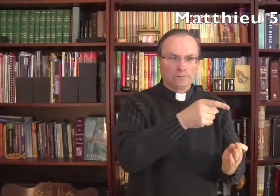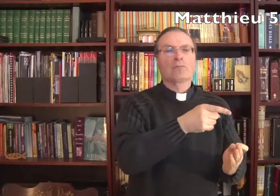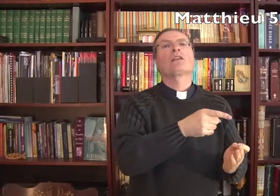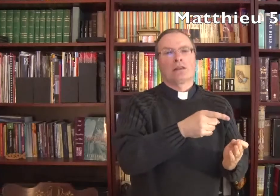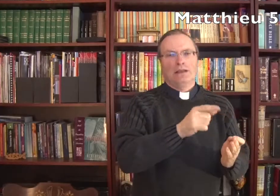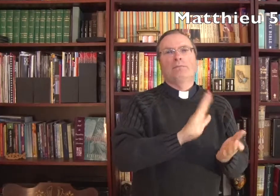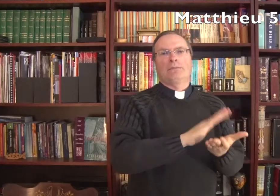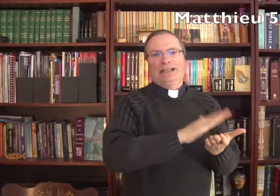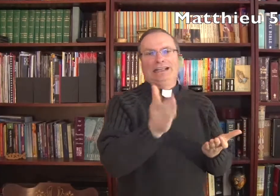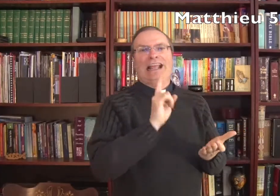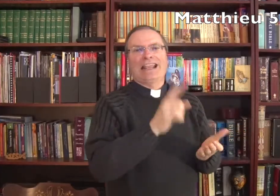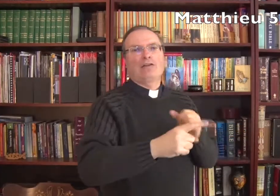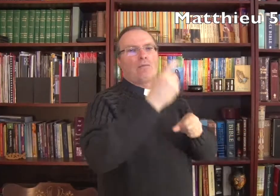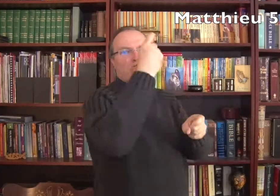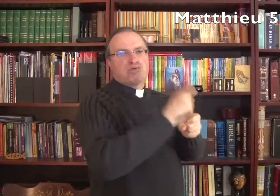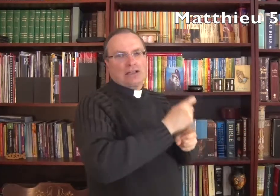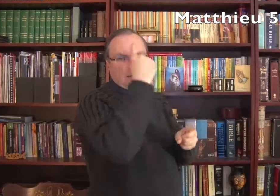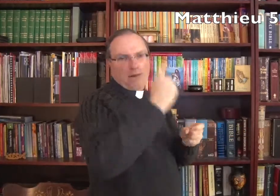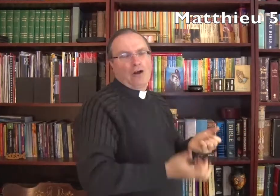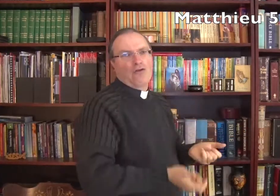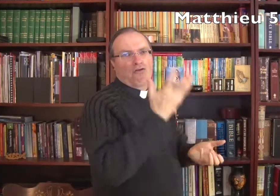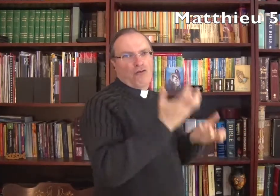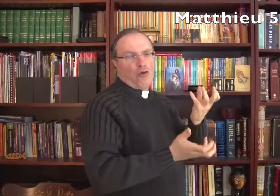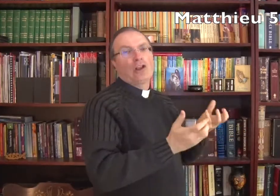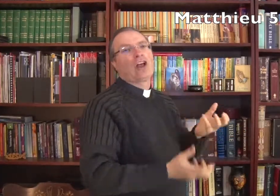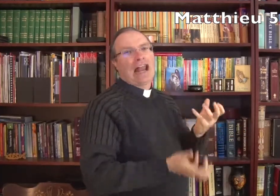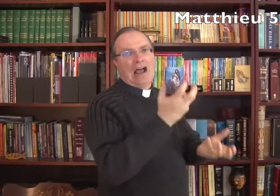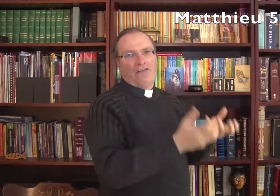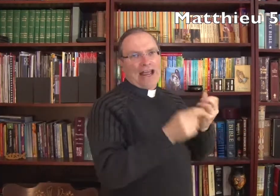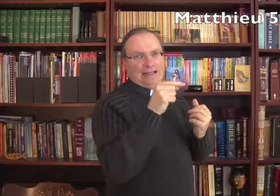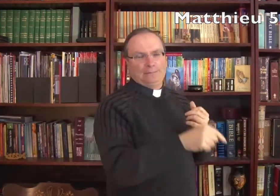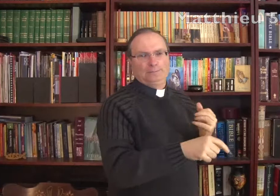mérite d’être puni par le feu de l’enfer.